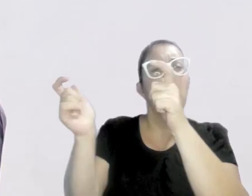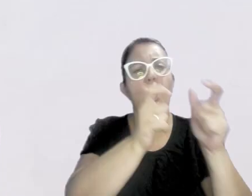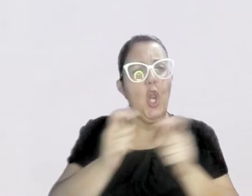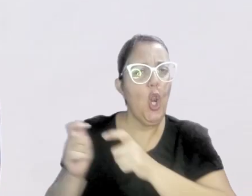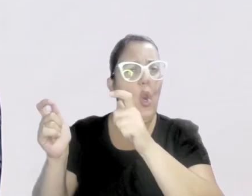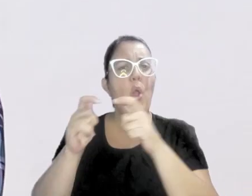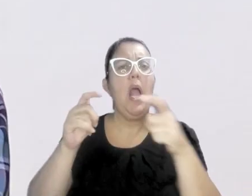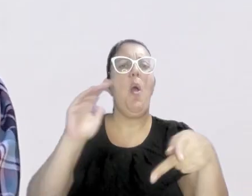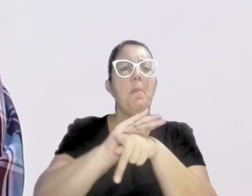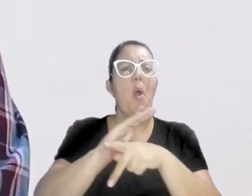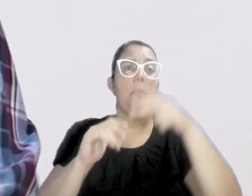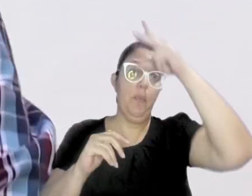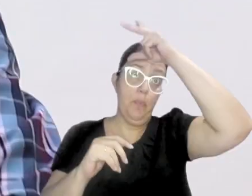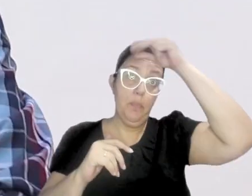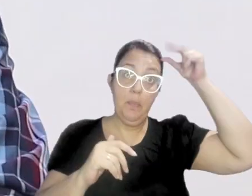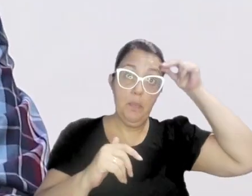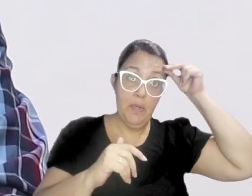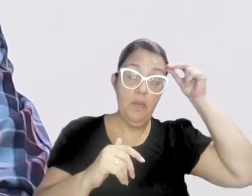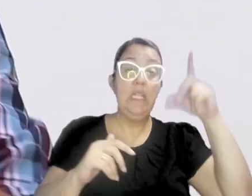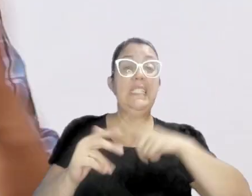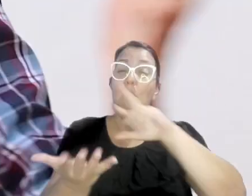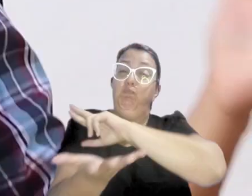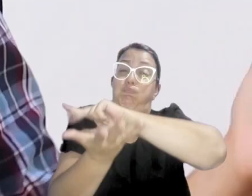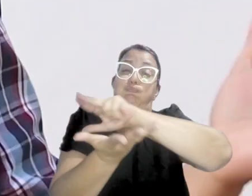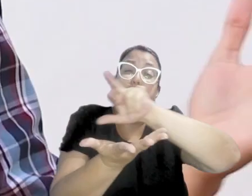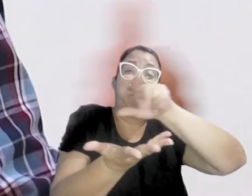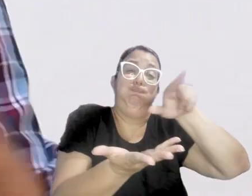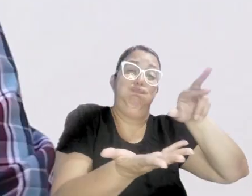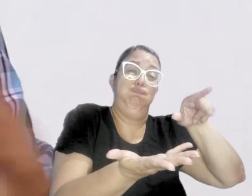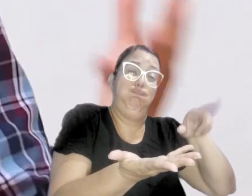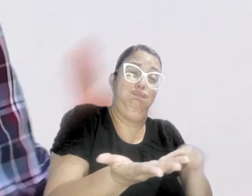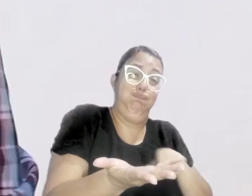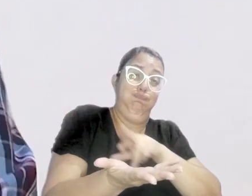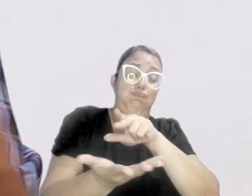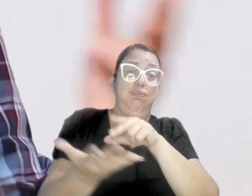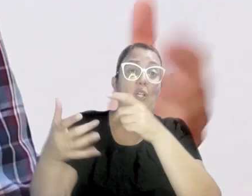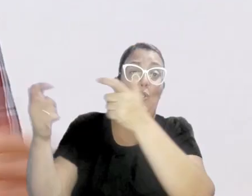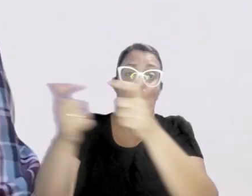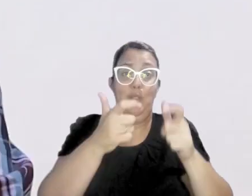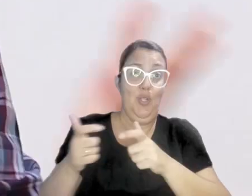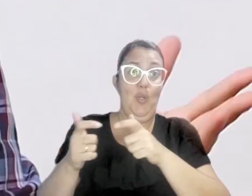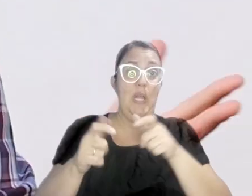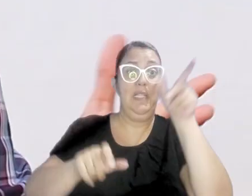licenciadas pela prefeitura. Ele é aplicado a uma diversidade tão grande de situações, de contextos e de atores